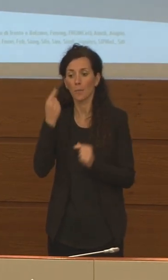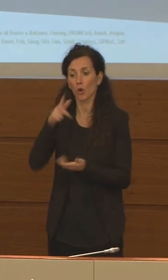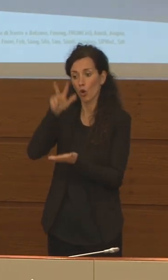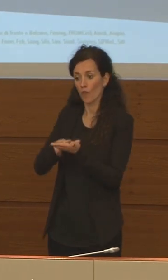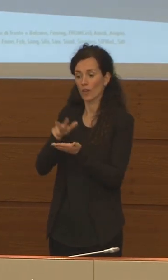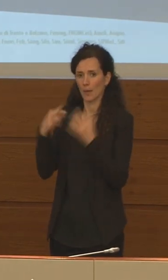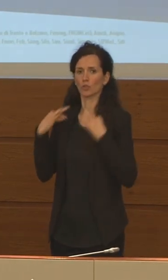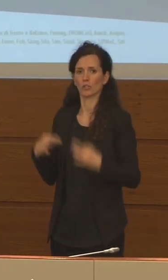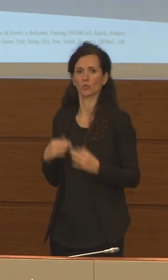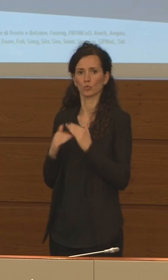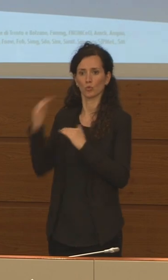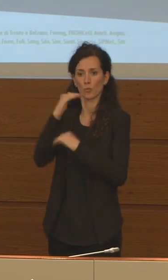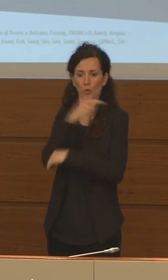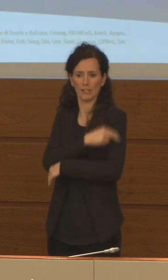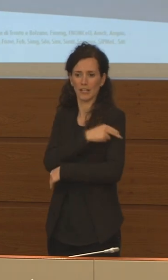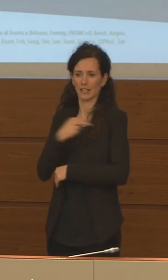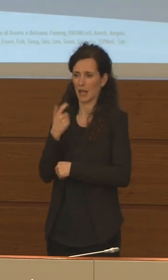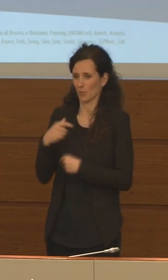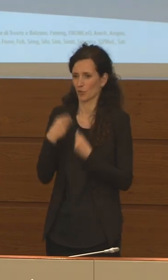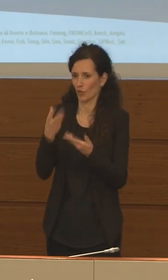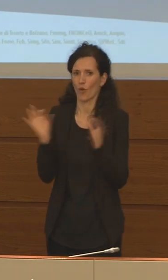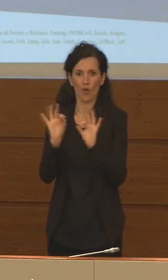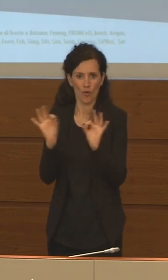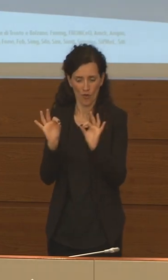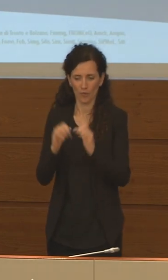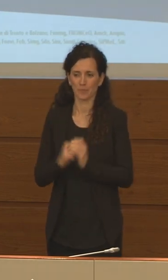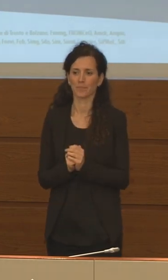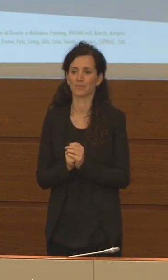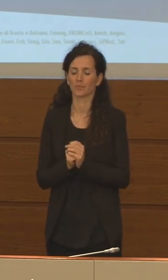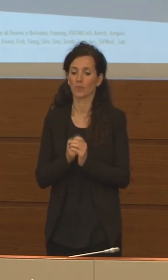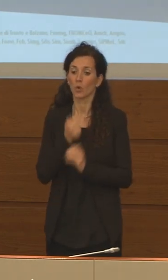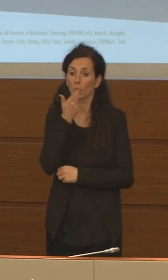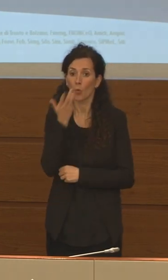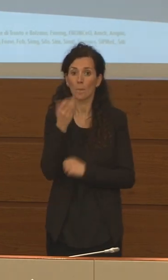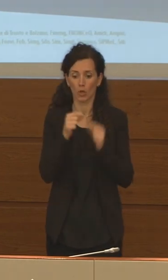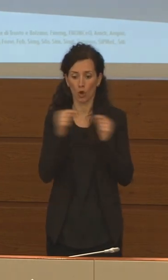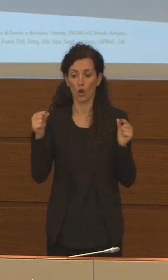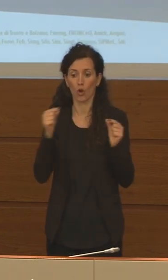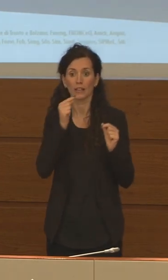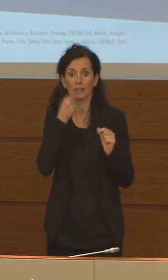Sanità perché non li avevo dati. Il numero dei tamponi complessivamente